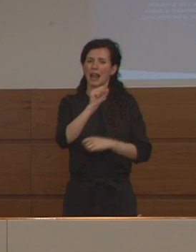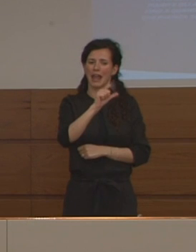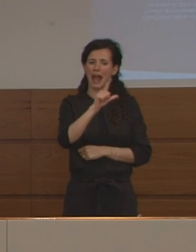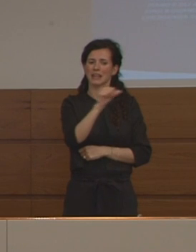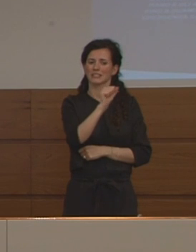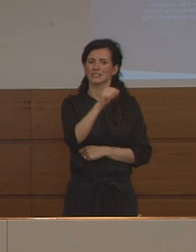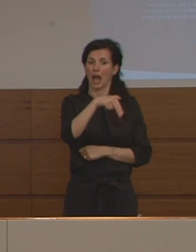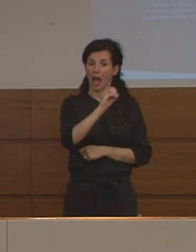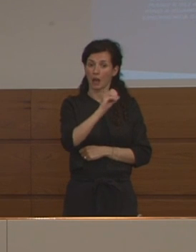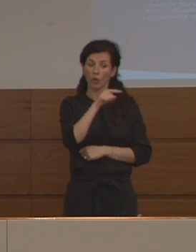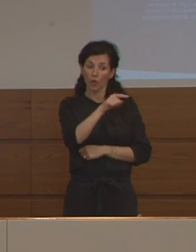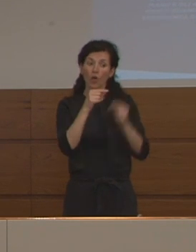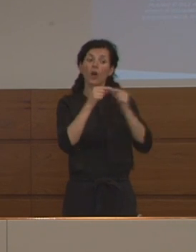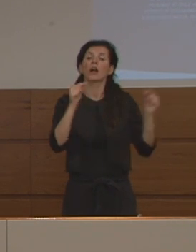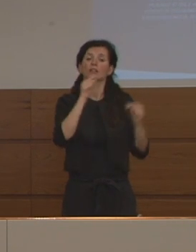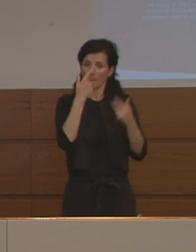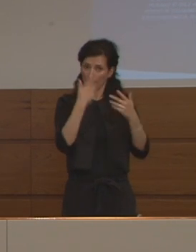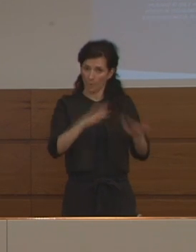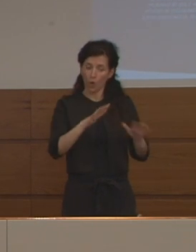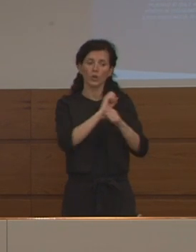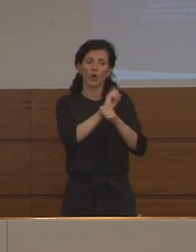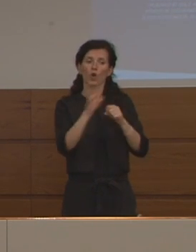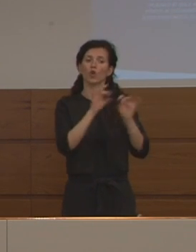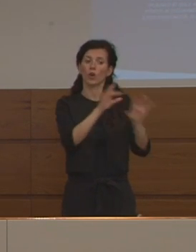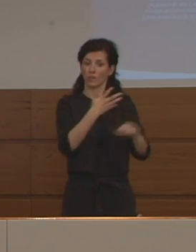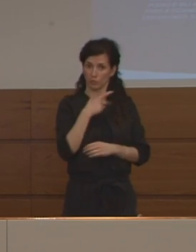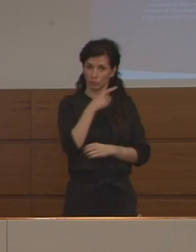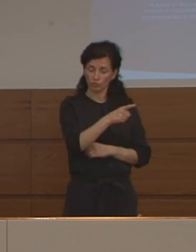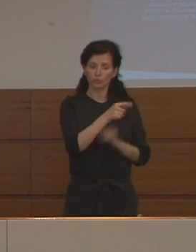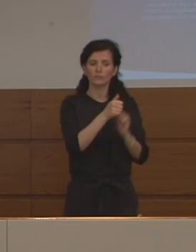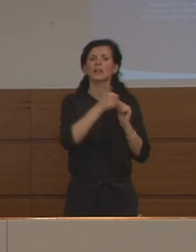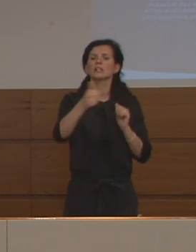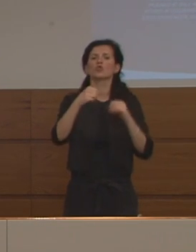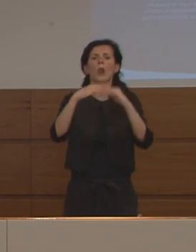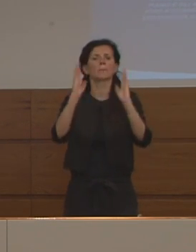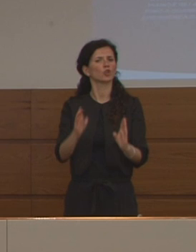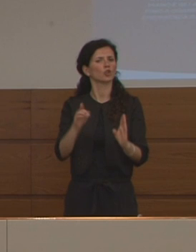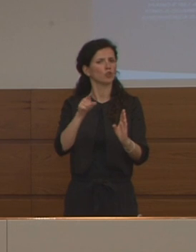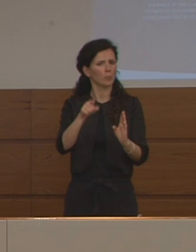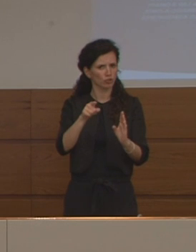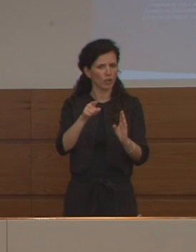risultato positivo, mandato a casa in isolamento, poi purtroppo dopo alcuni